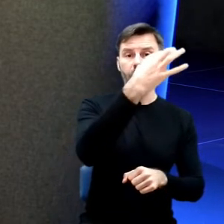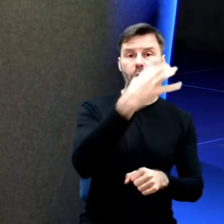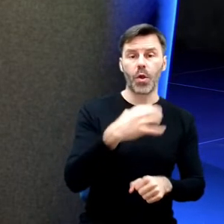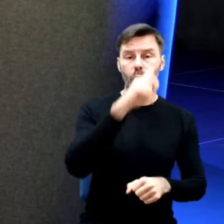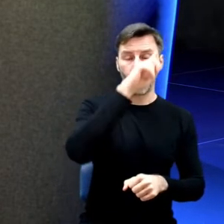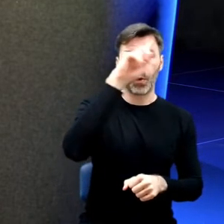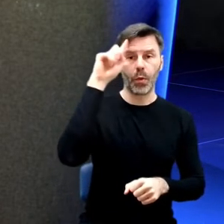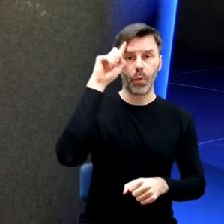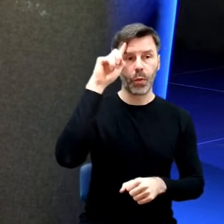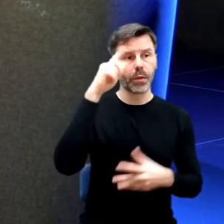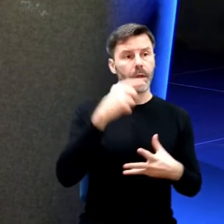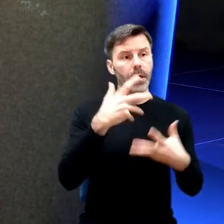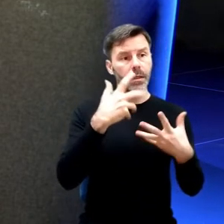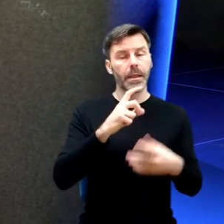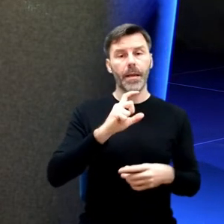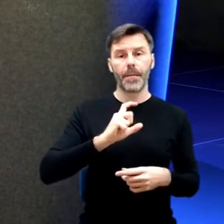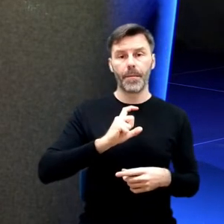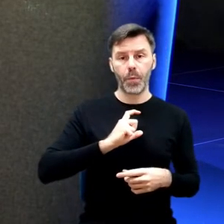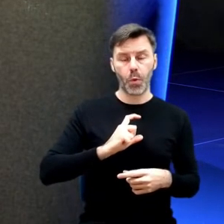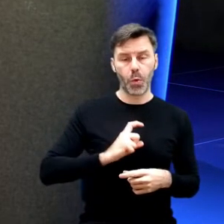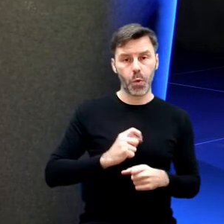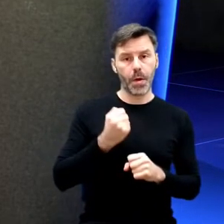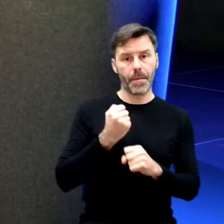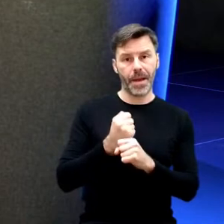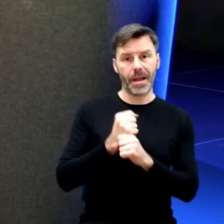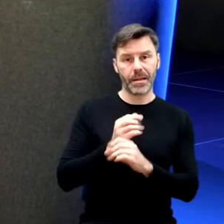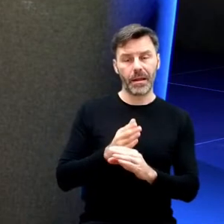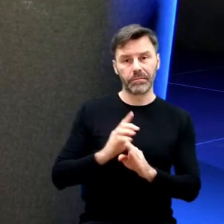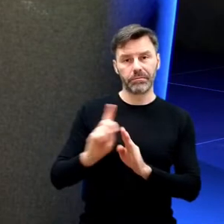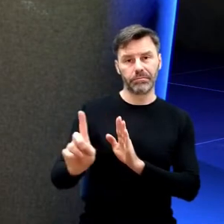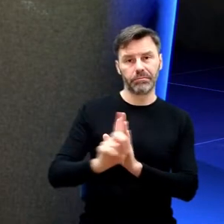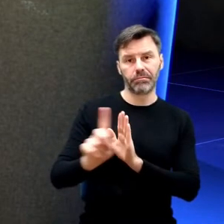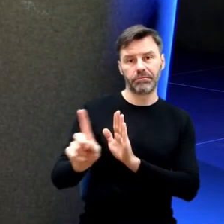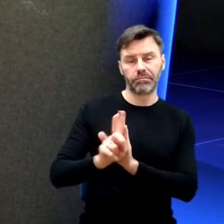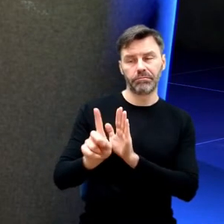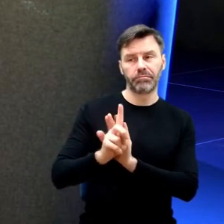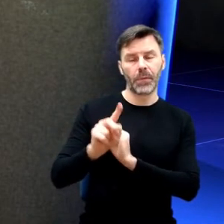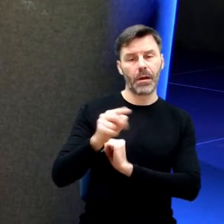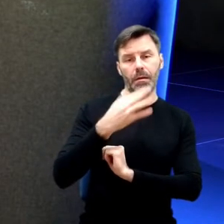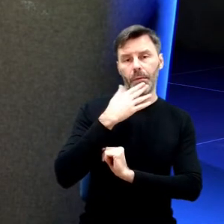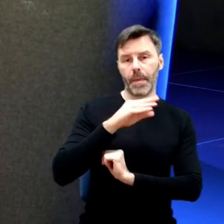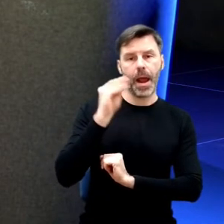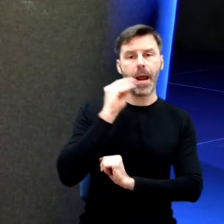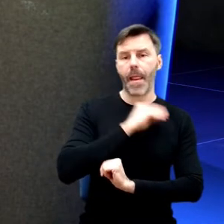pracy jest najbardziej pożądaną czy tą preferowaną.